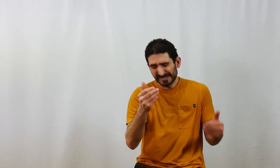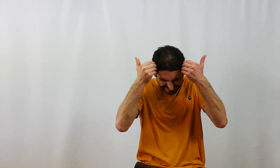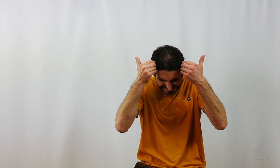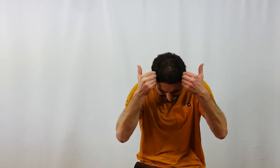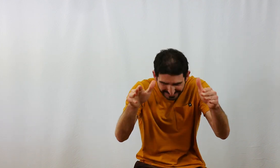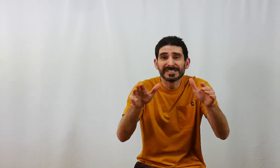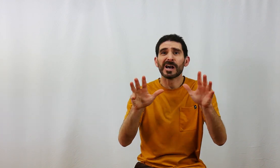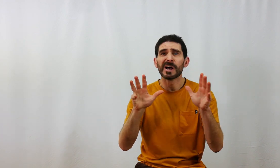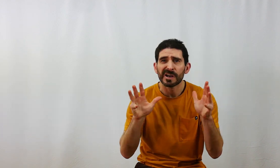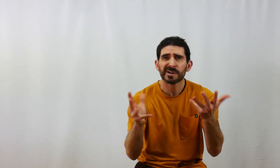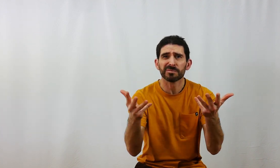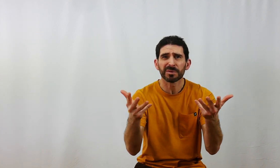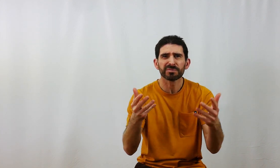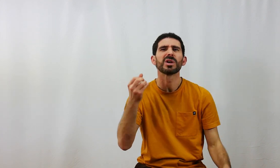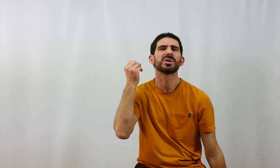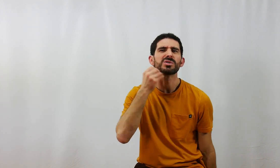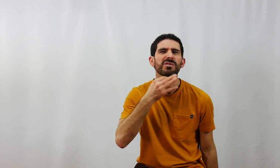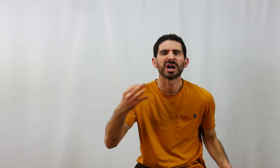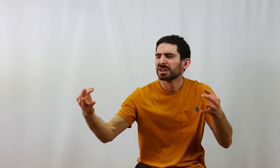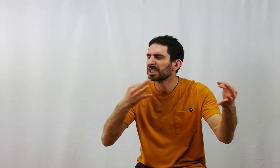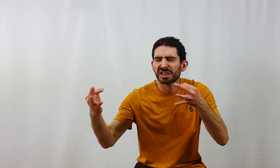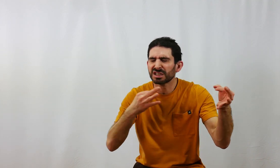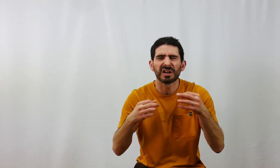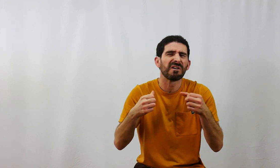Comment s'en débarrasser ? Souvent, on me dit